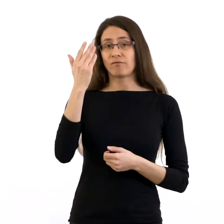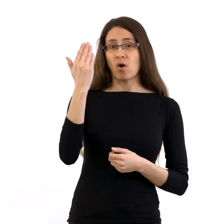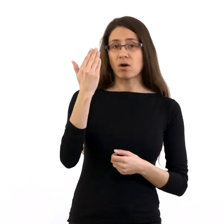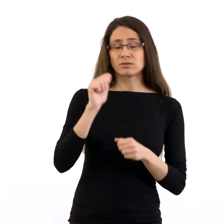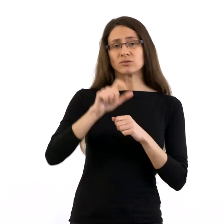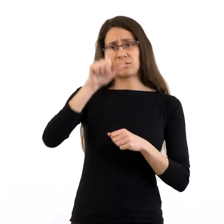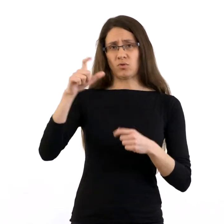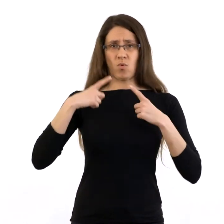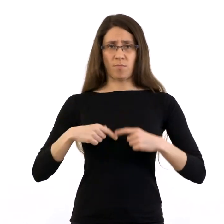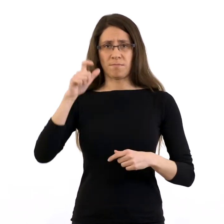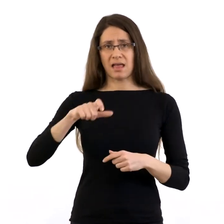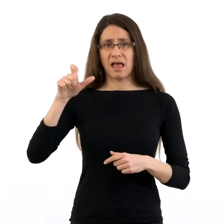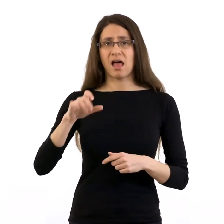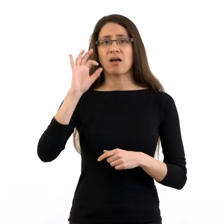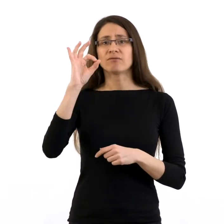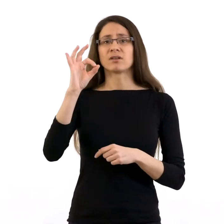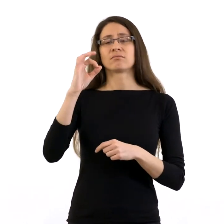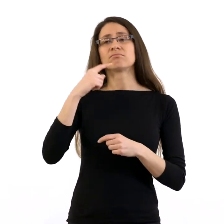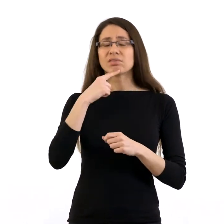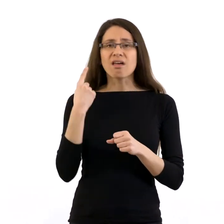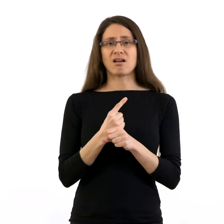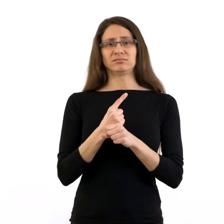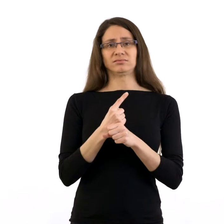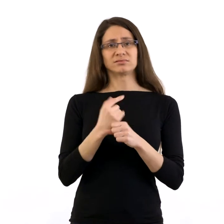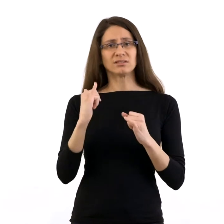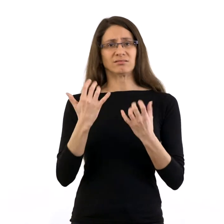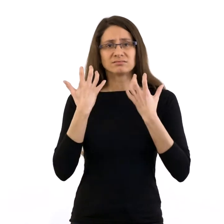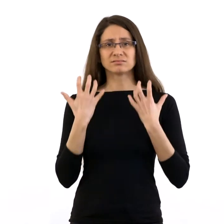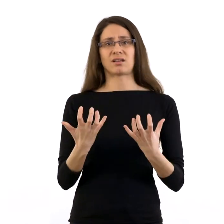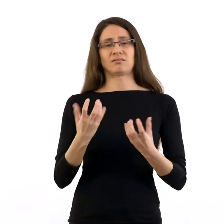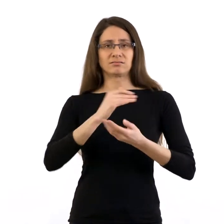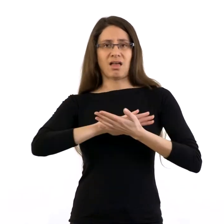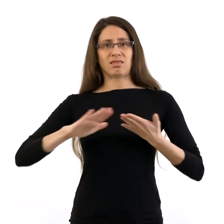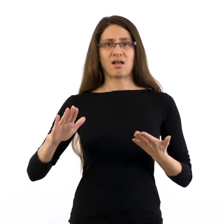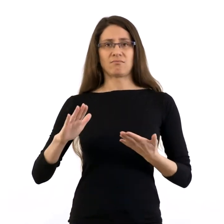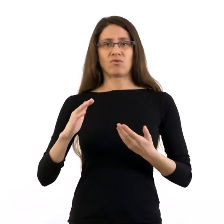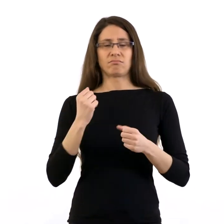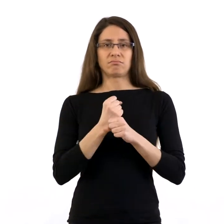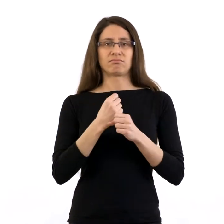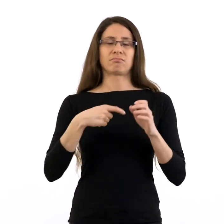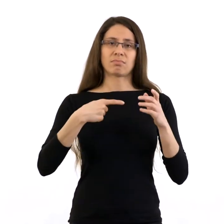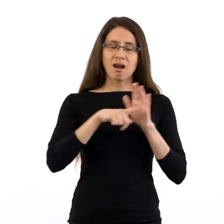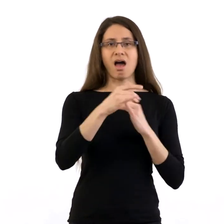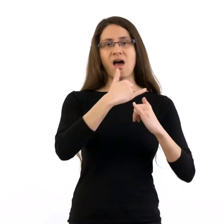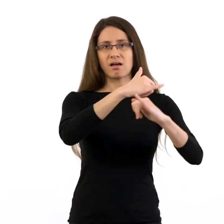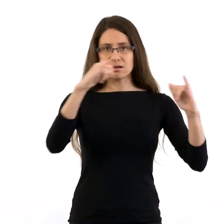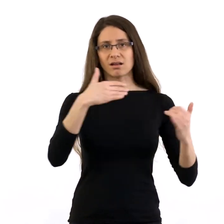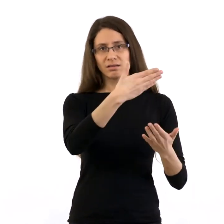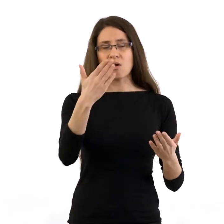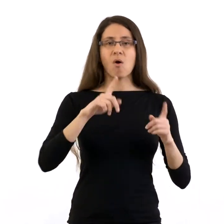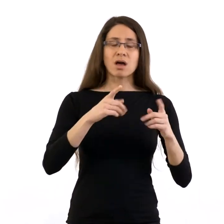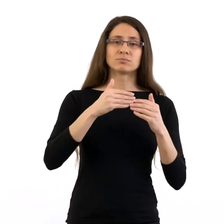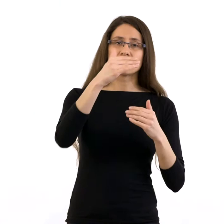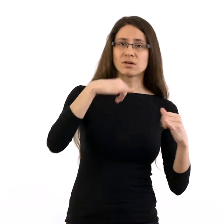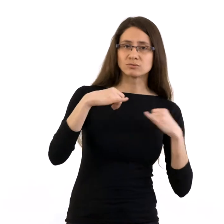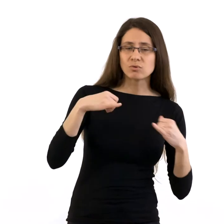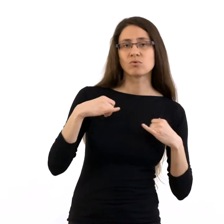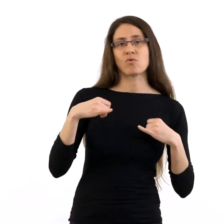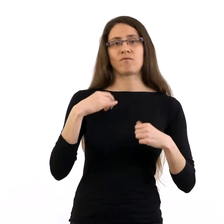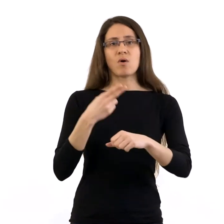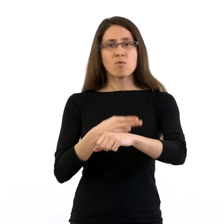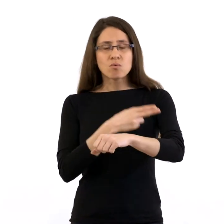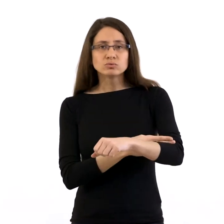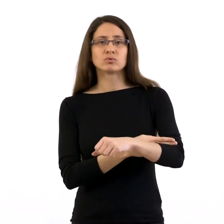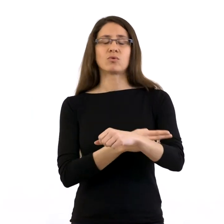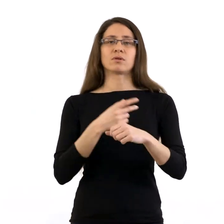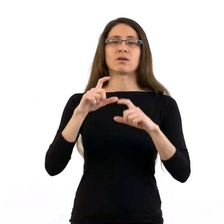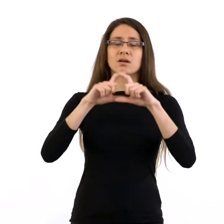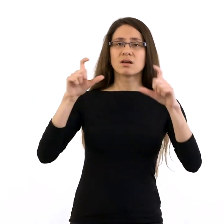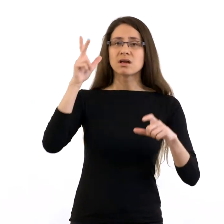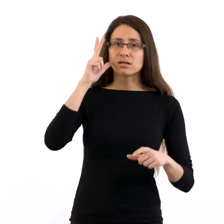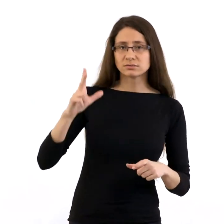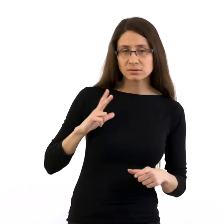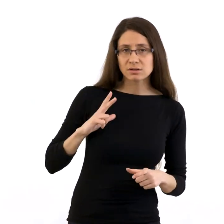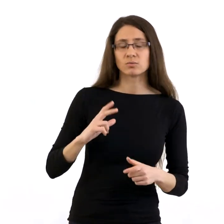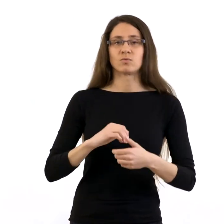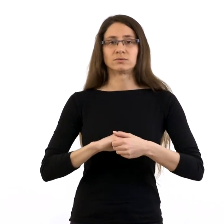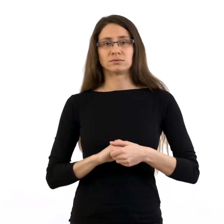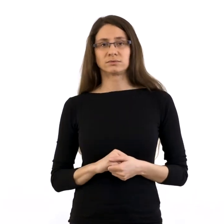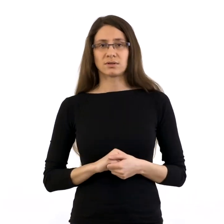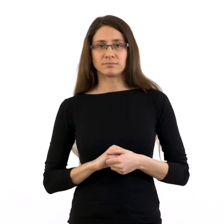Wolontariusz to osoba indywidualna, która z własnej woli i bez wynagrodzenia realizuje działania na rzecz organizacji pozarządowych, urzędów, instytucji publicznych.